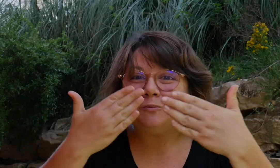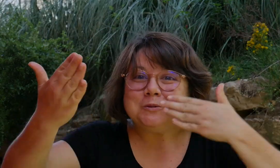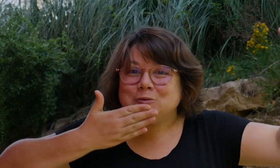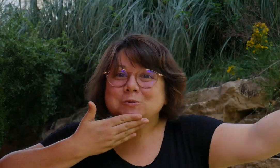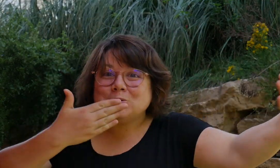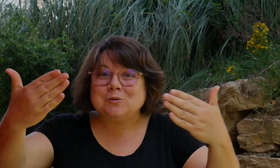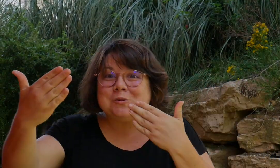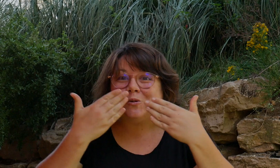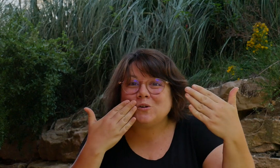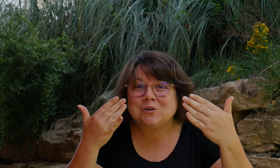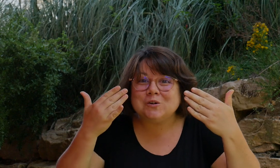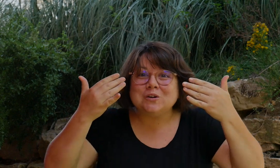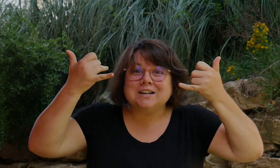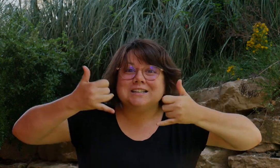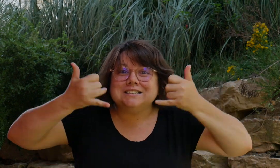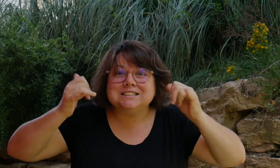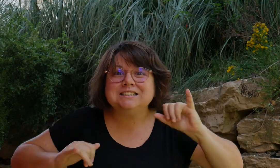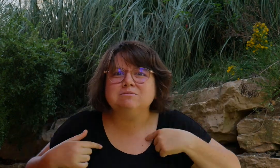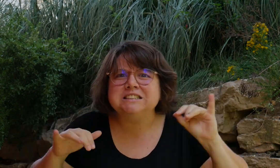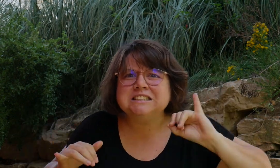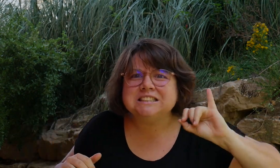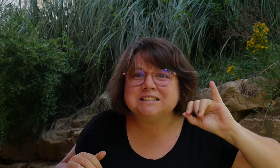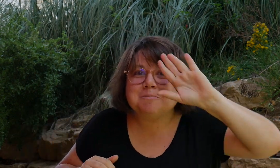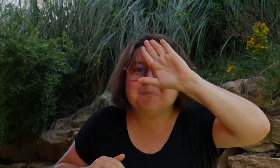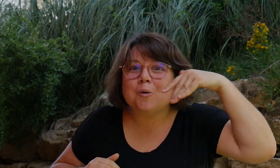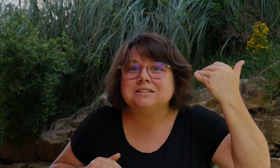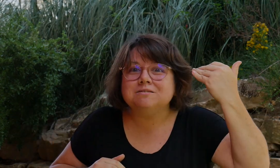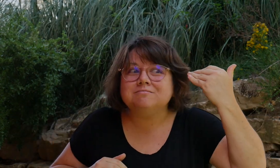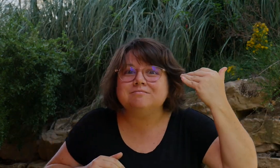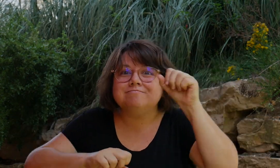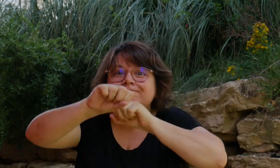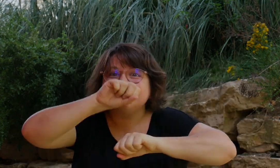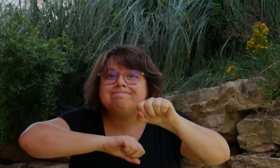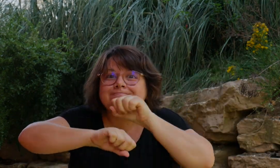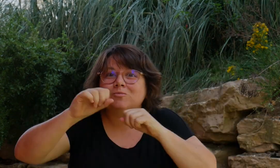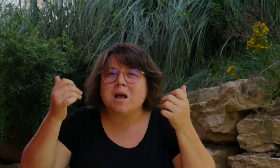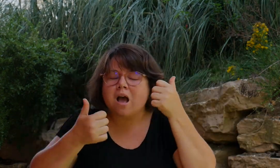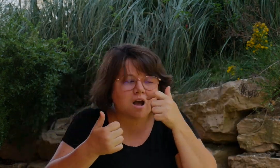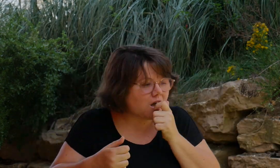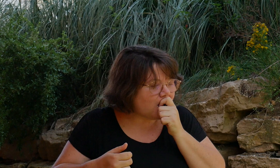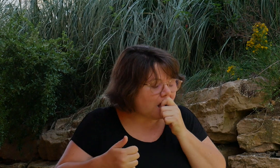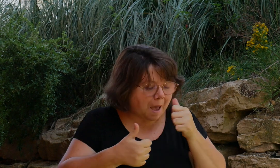Bonjour ! Qui suis-je ? Pauline. Tu te rappelles ?